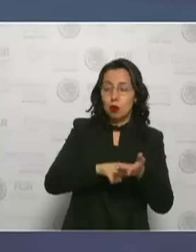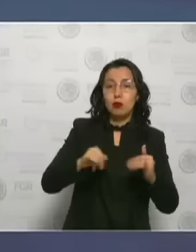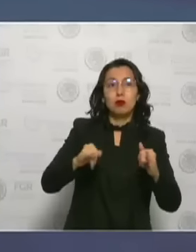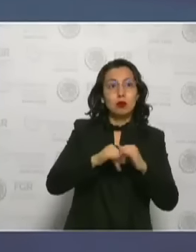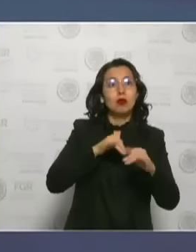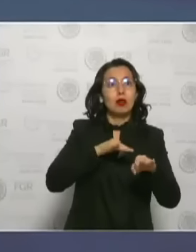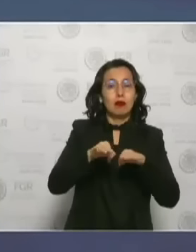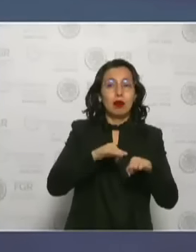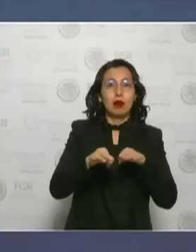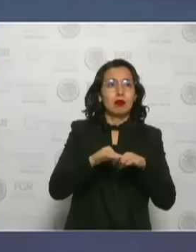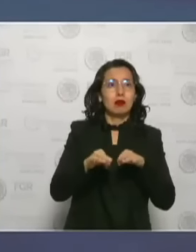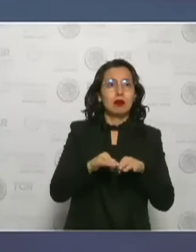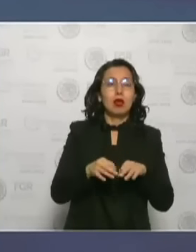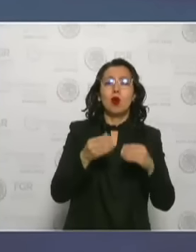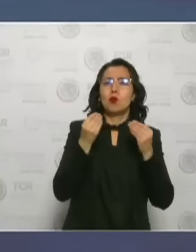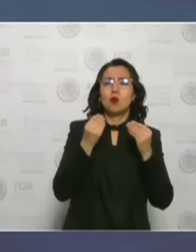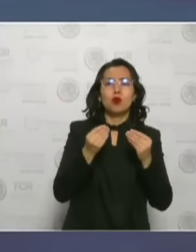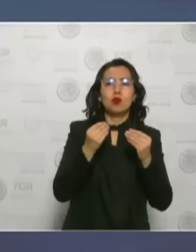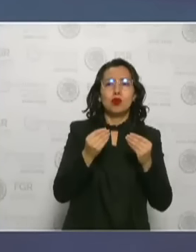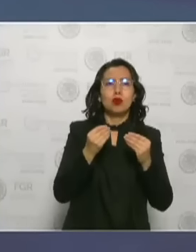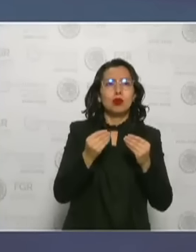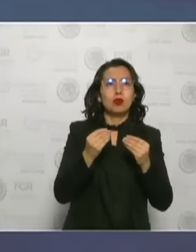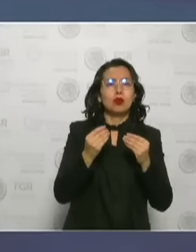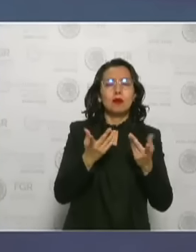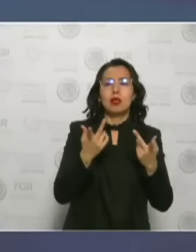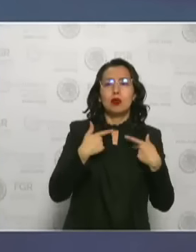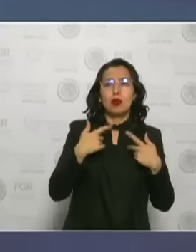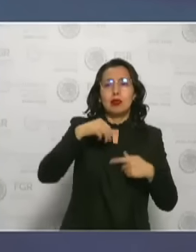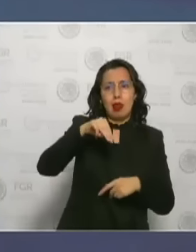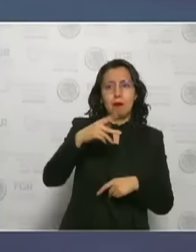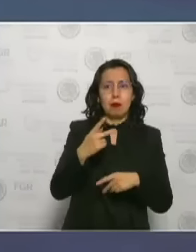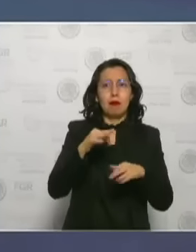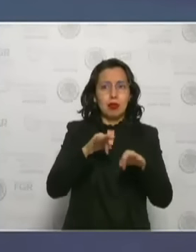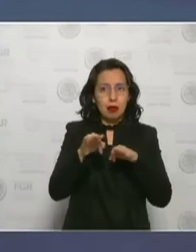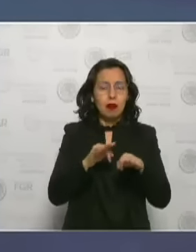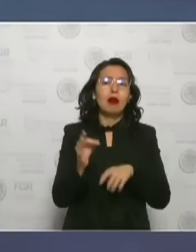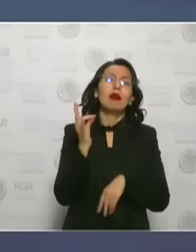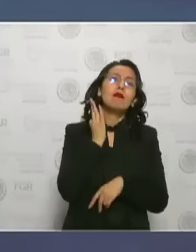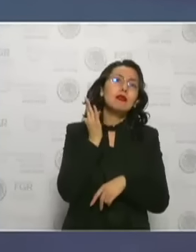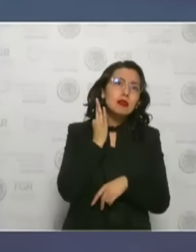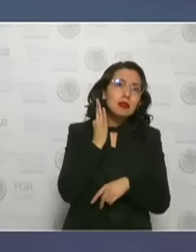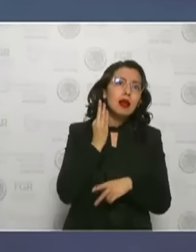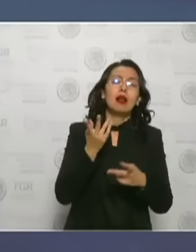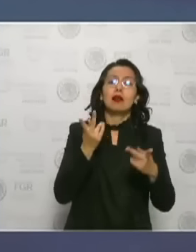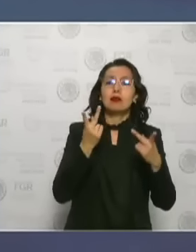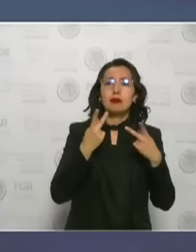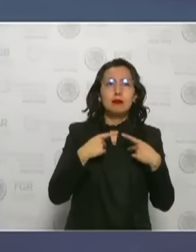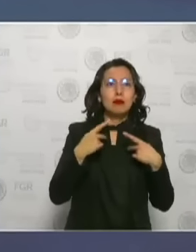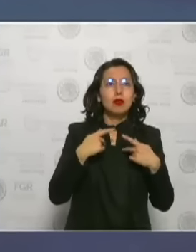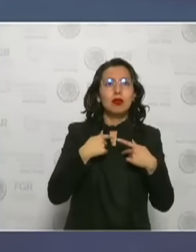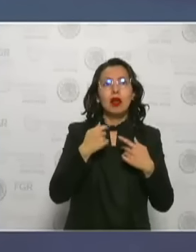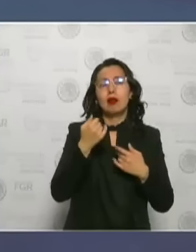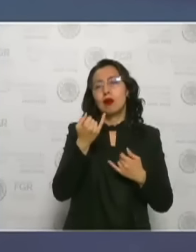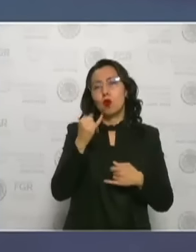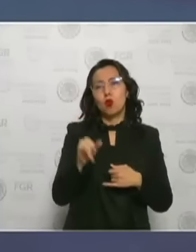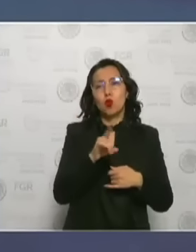cientos de agentes del Ministerio Público, fiscales, personal pericial, policías,